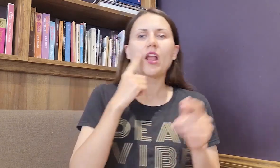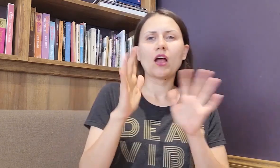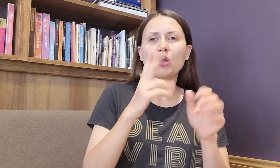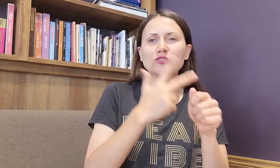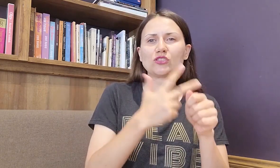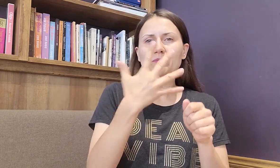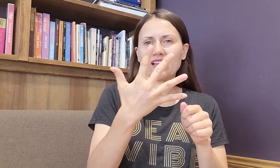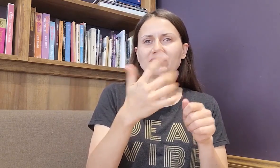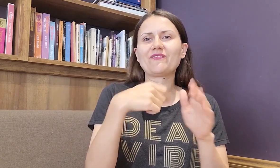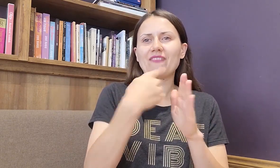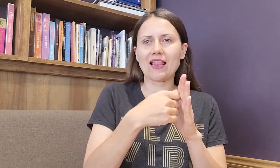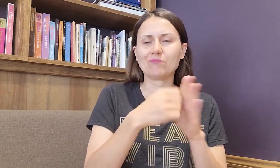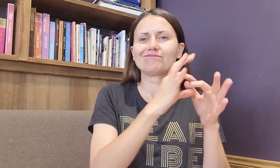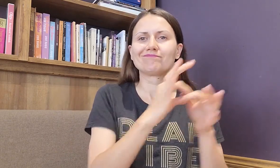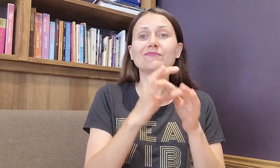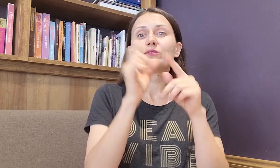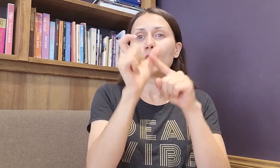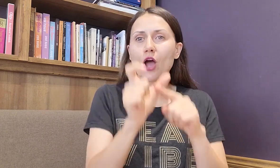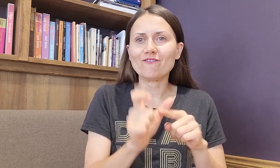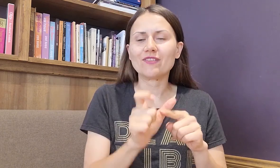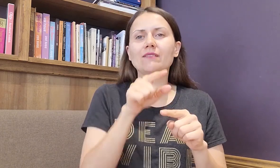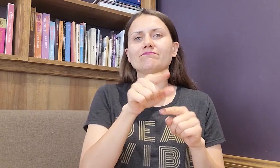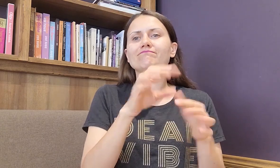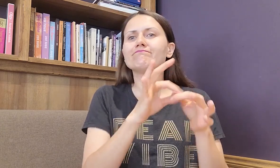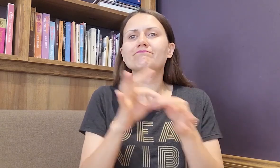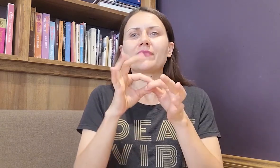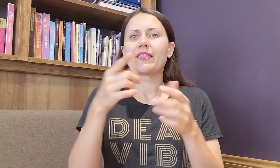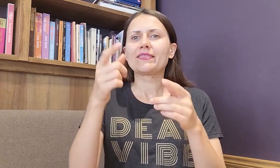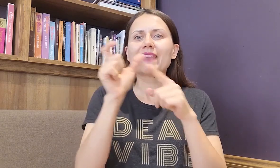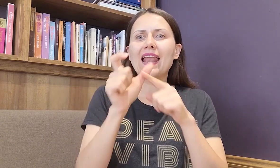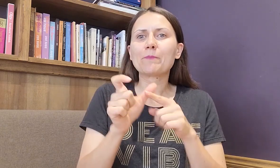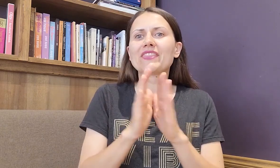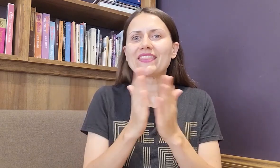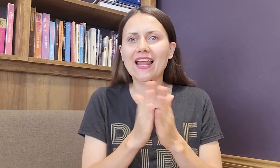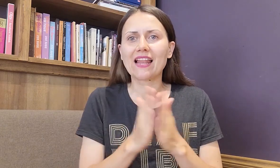• około 35 filmów do słownika z terminami literackimi